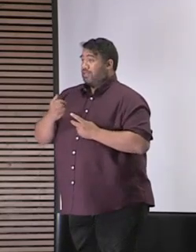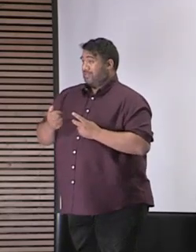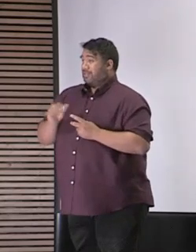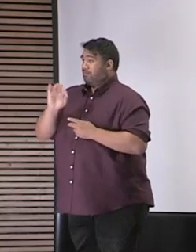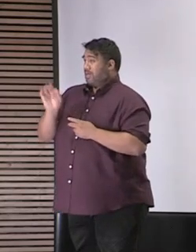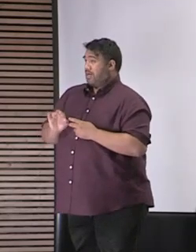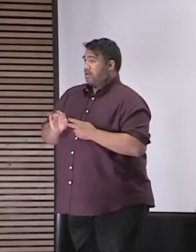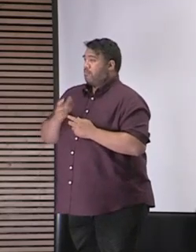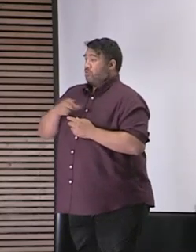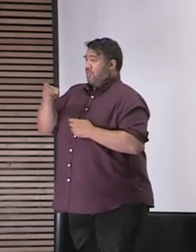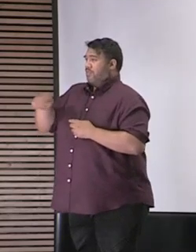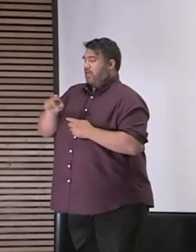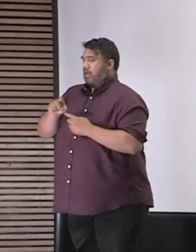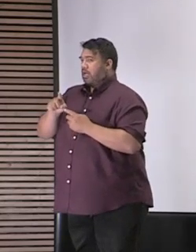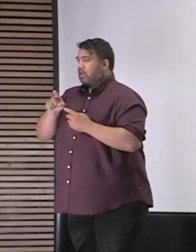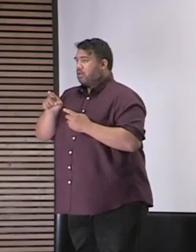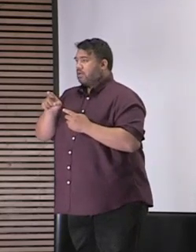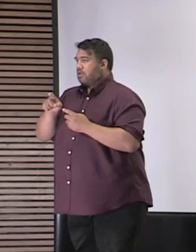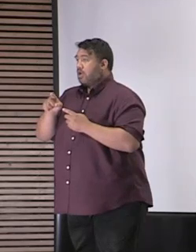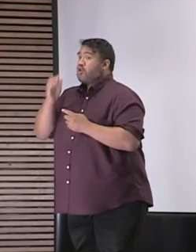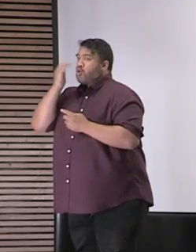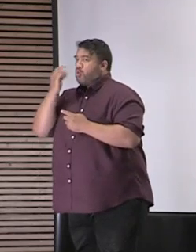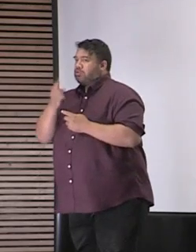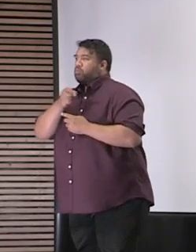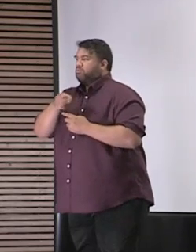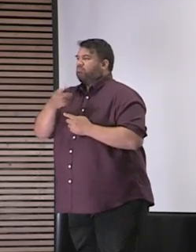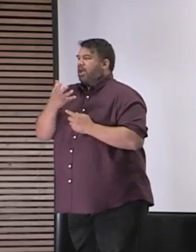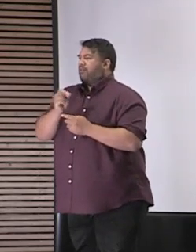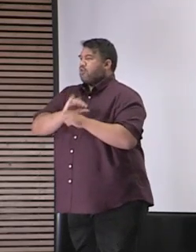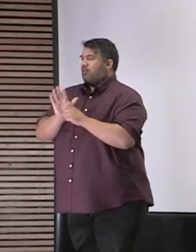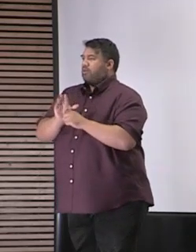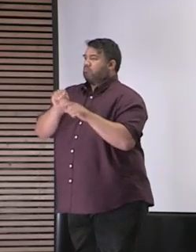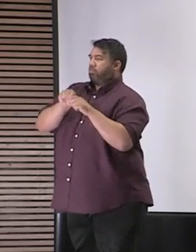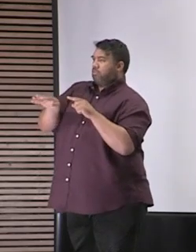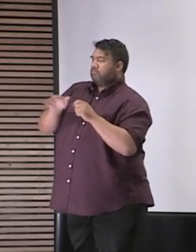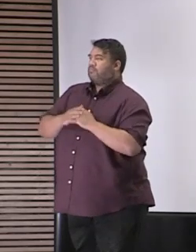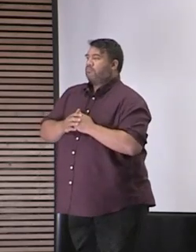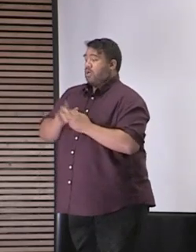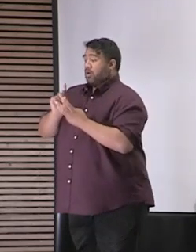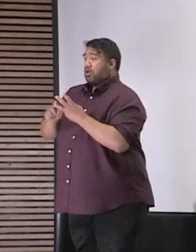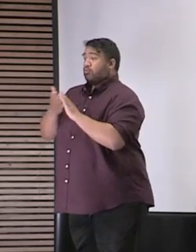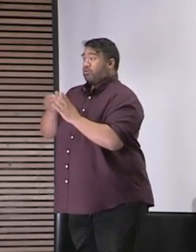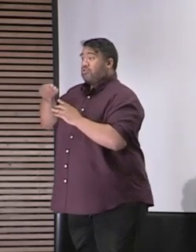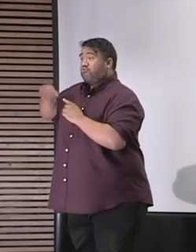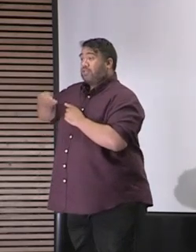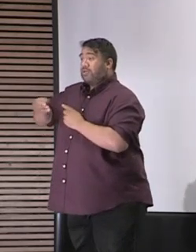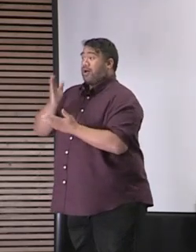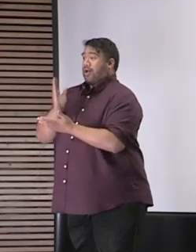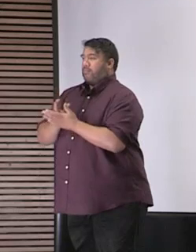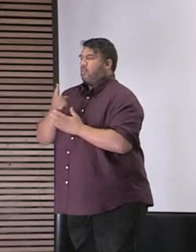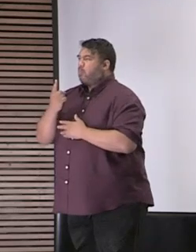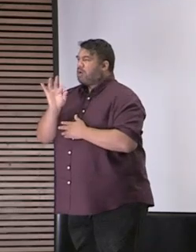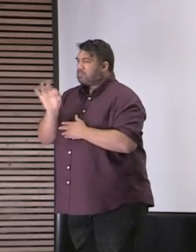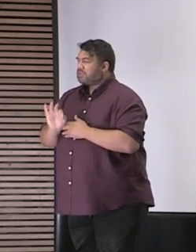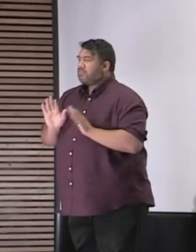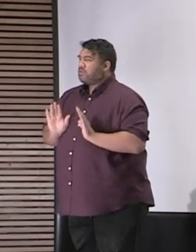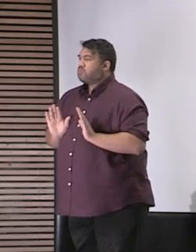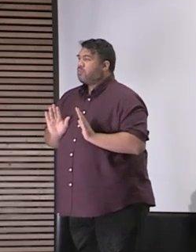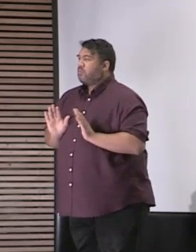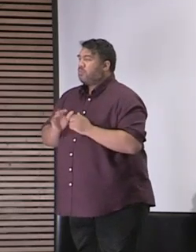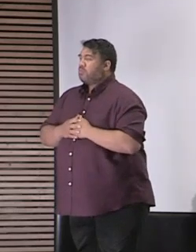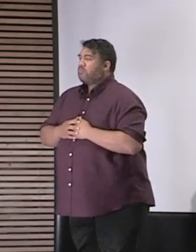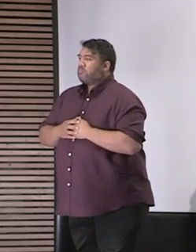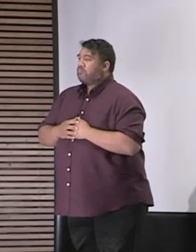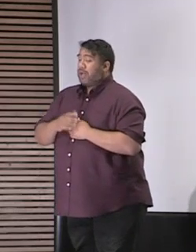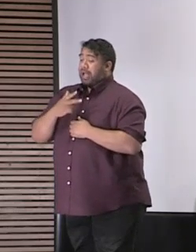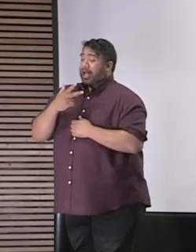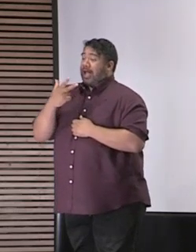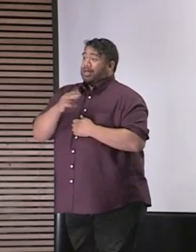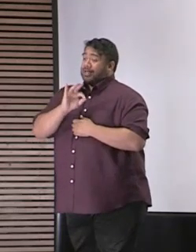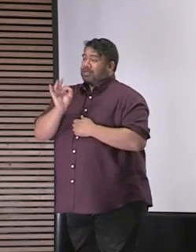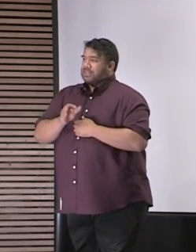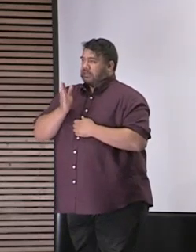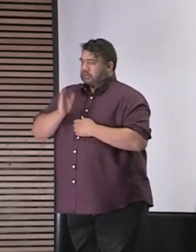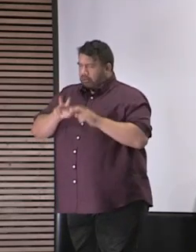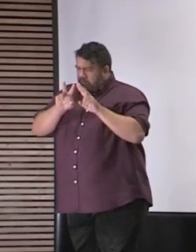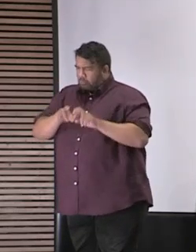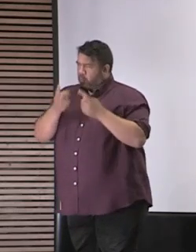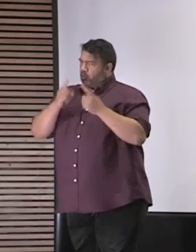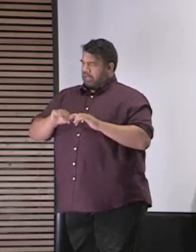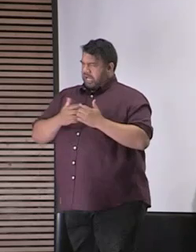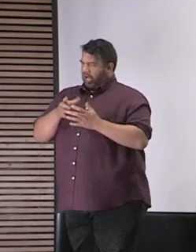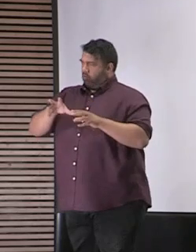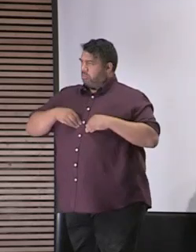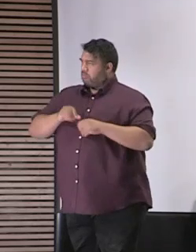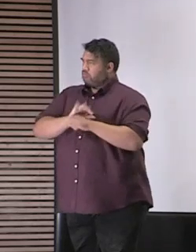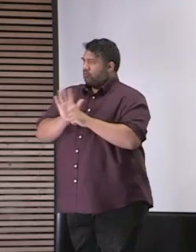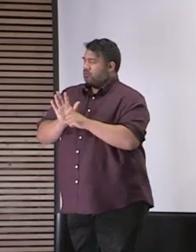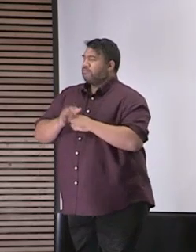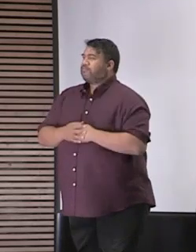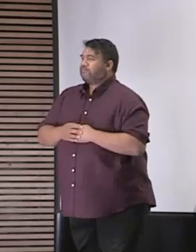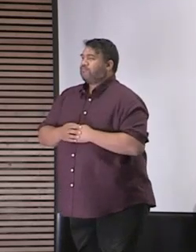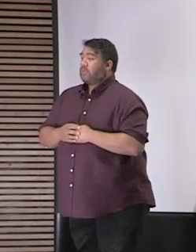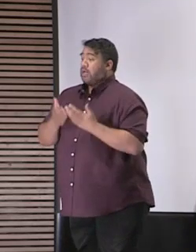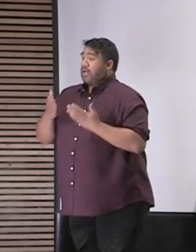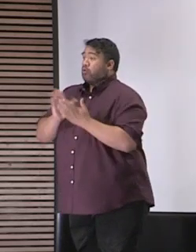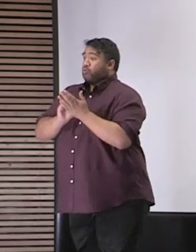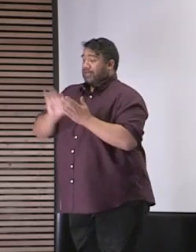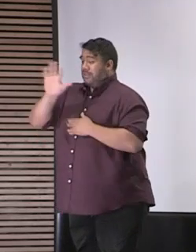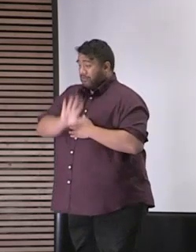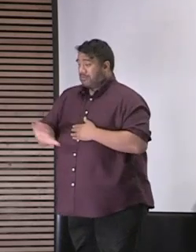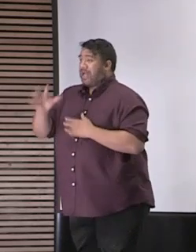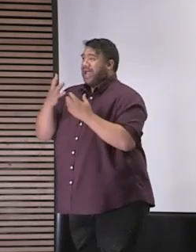los que tenemos información, el